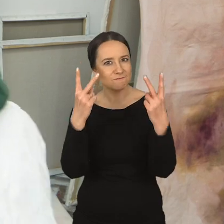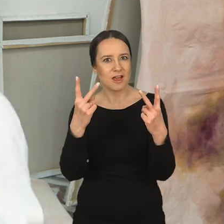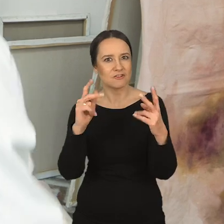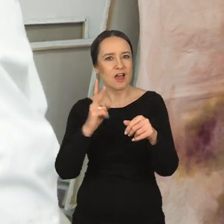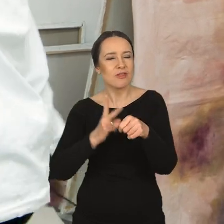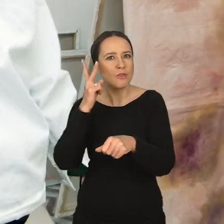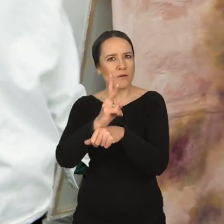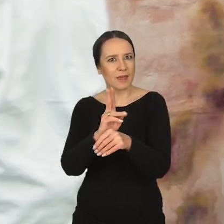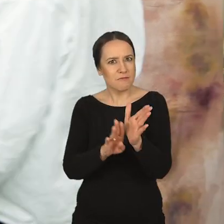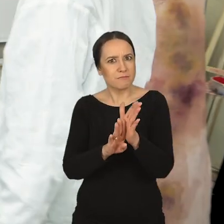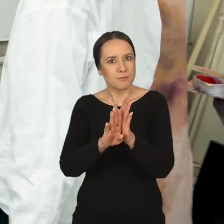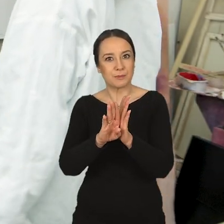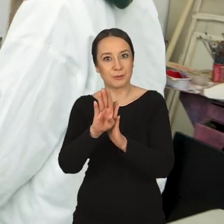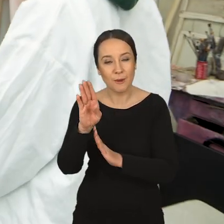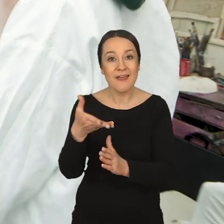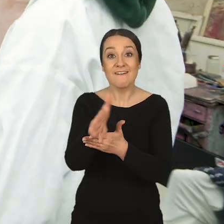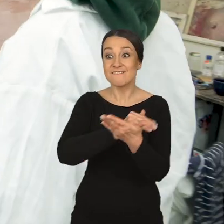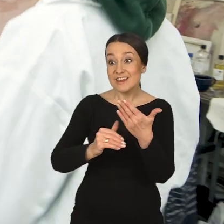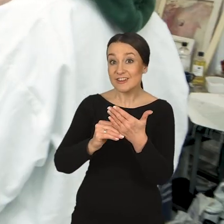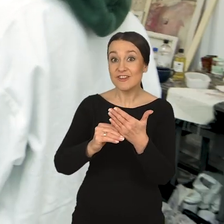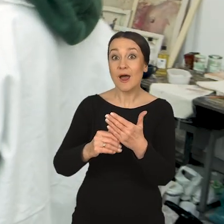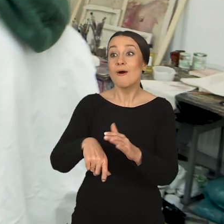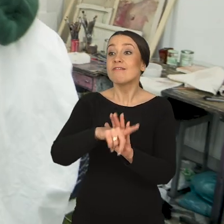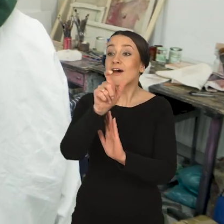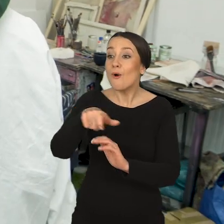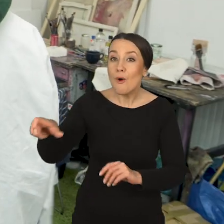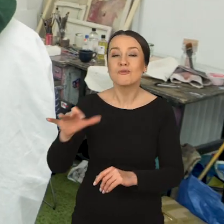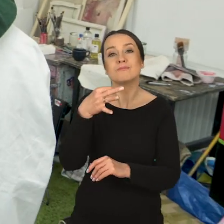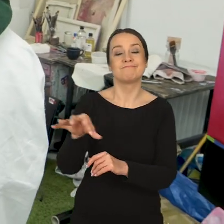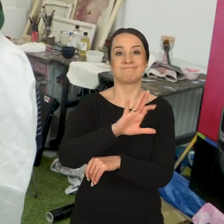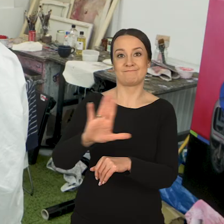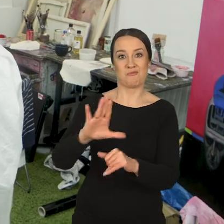zwiększania dostępności wydziału dla osób ze szczególnymi potrzebami.